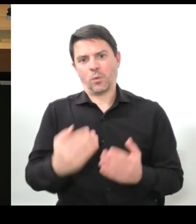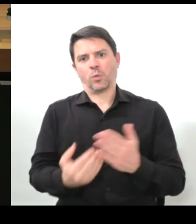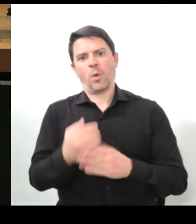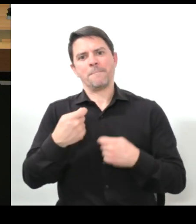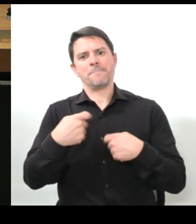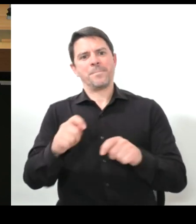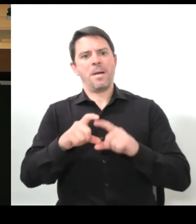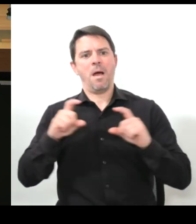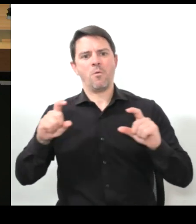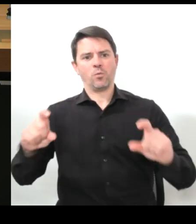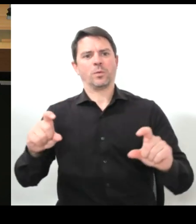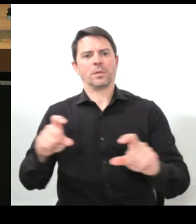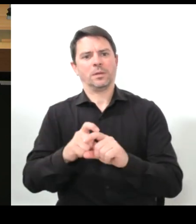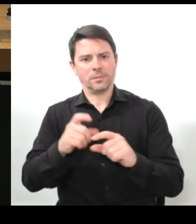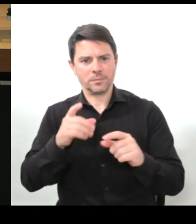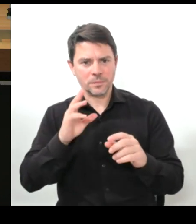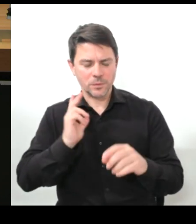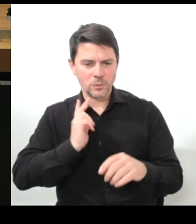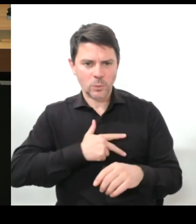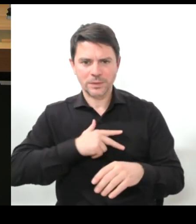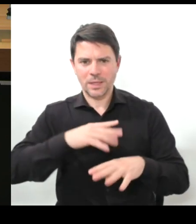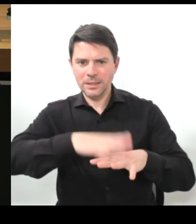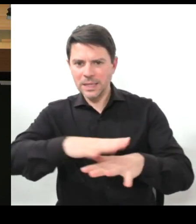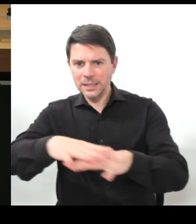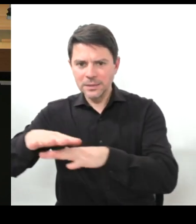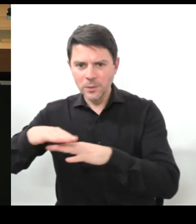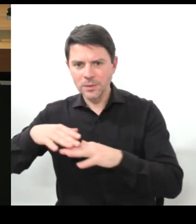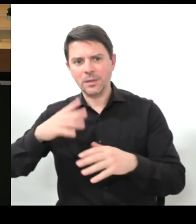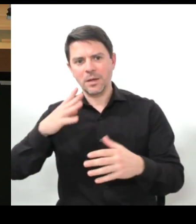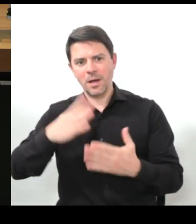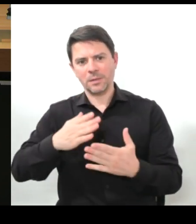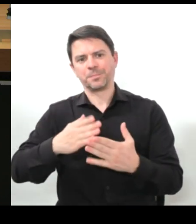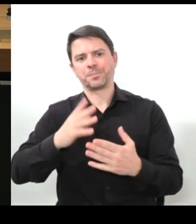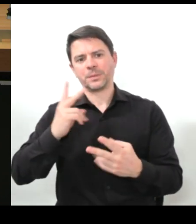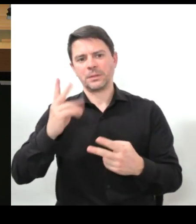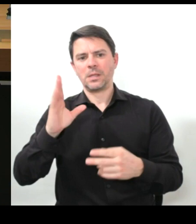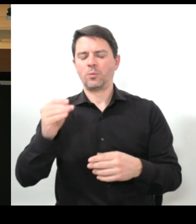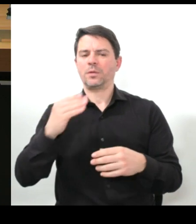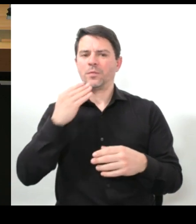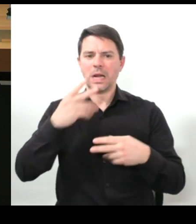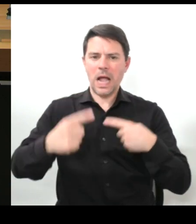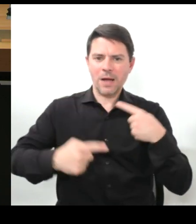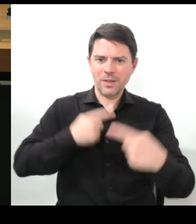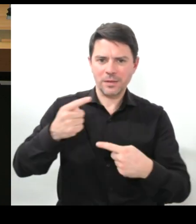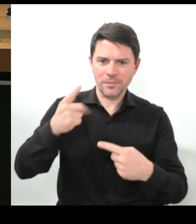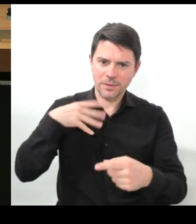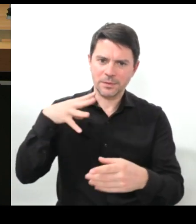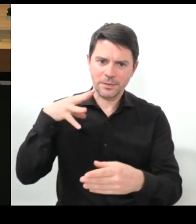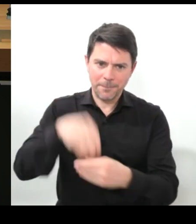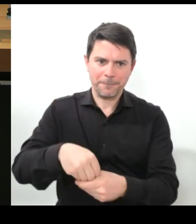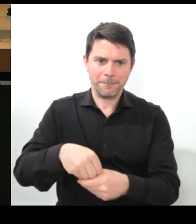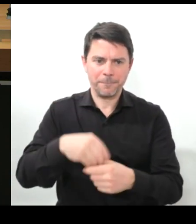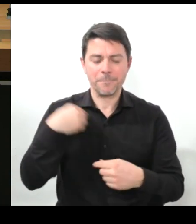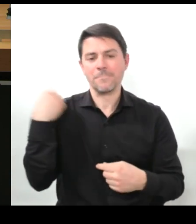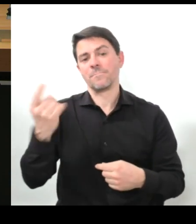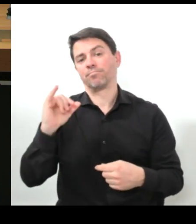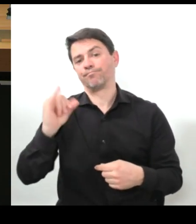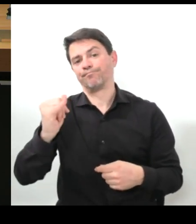in der Frage geredet. Die steigenden Baukosten und insgesamt die Schwierigkeiten, auch den Wohnungsbestand instand zu setzen und zu investieren.